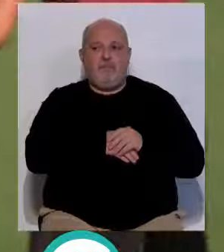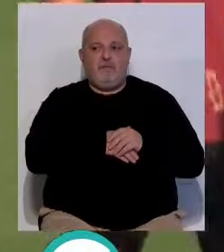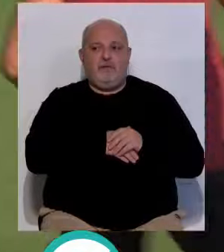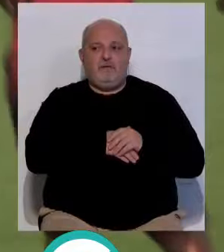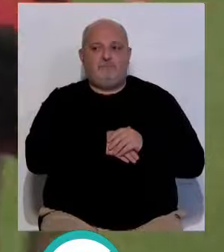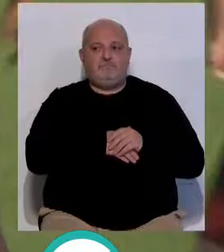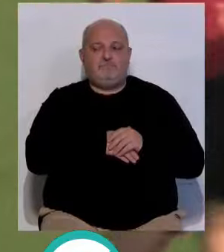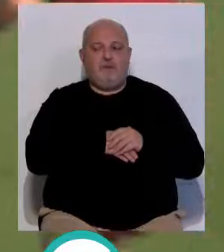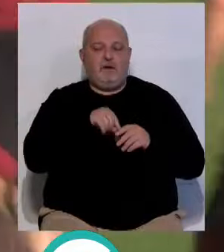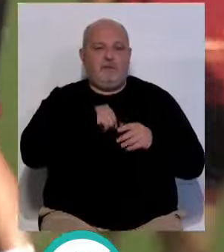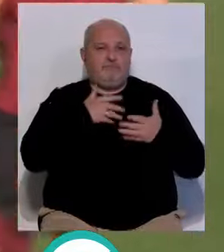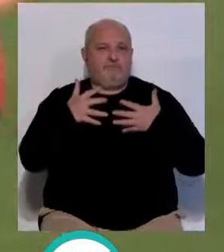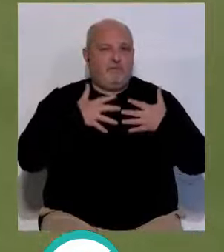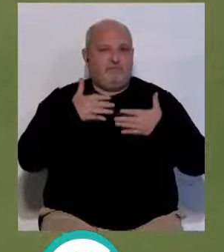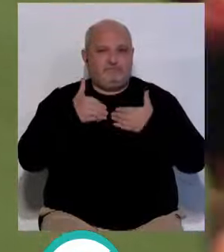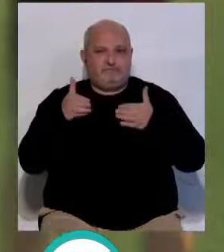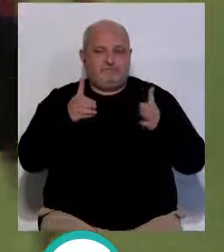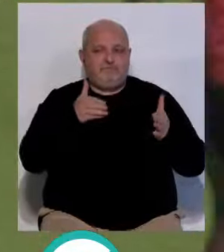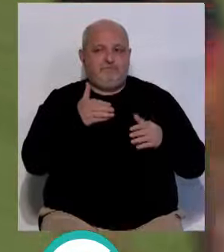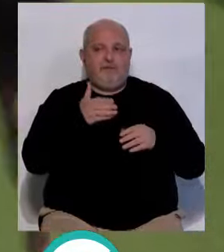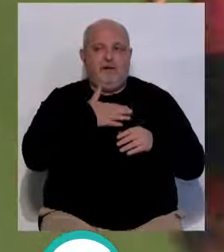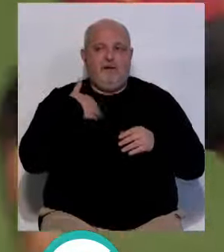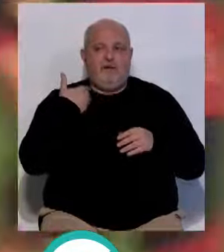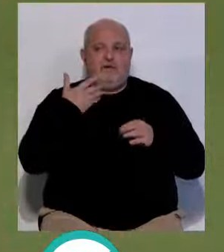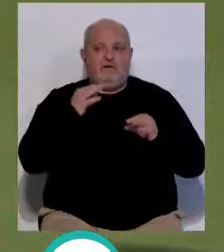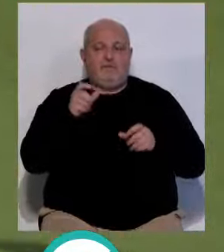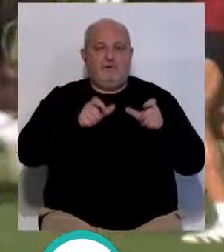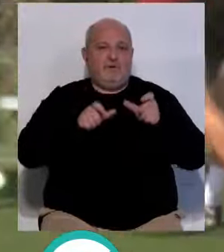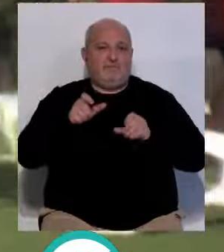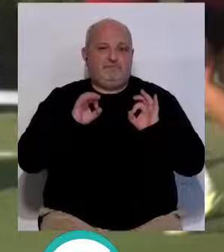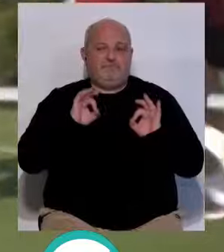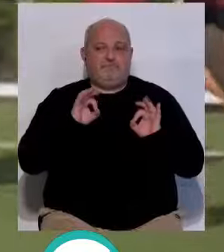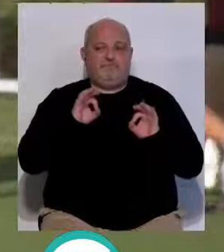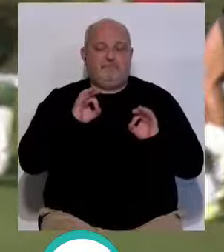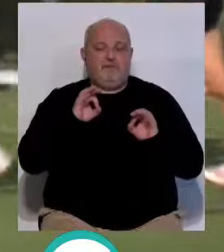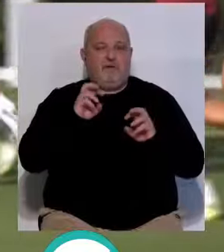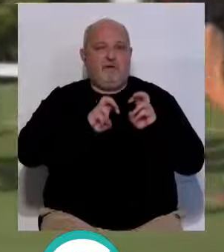es muy empático y al final quieras que no somos personas y no hay que llevar lo personal a lo